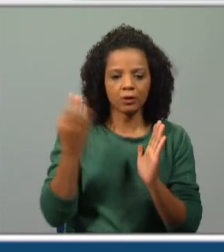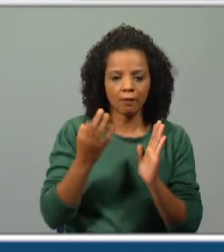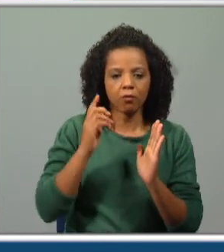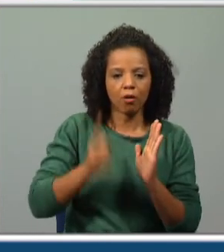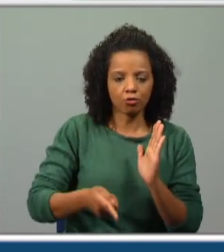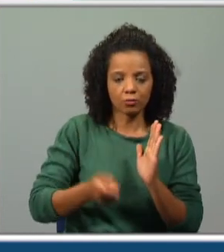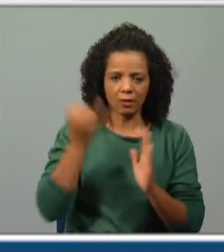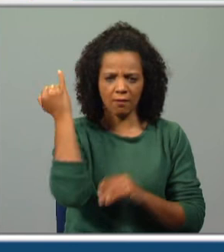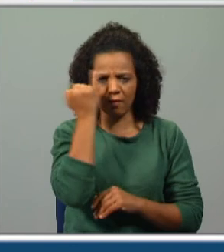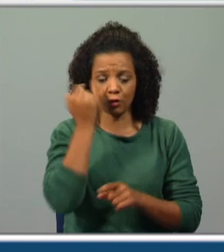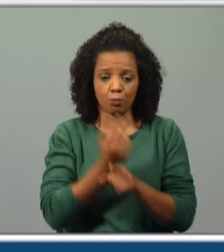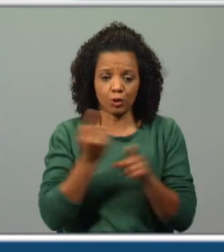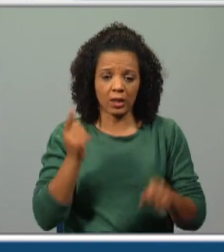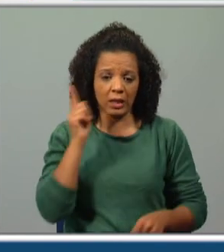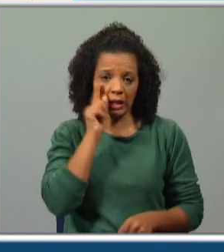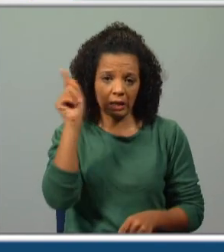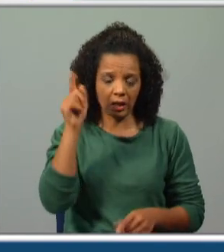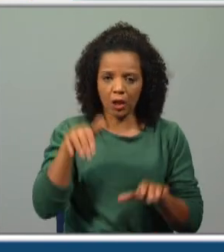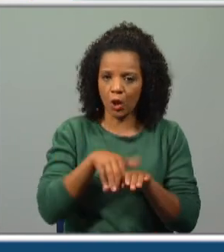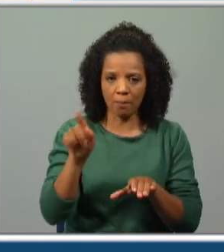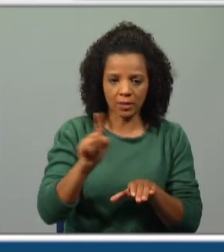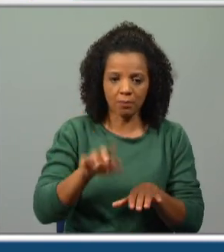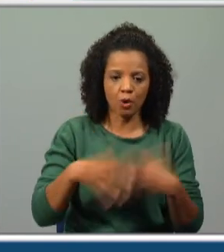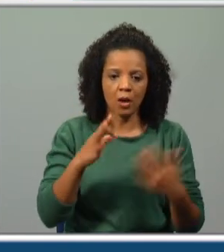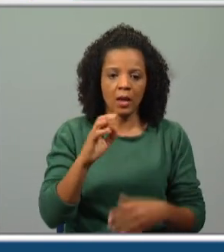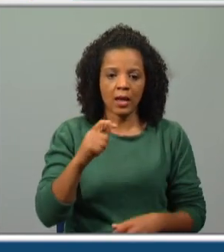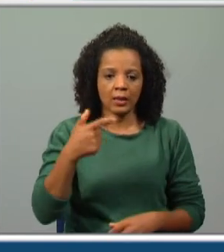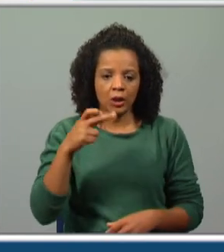energético é falso porque ele é não participante o etro de argético e por 精力充沛是假的，因為它不是參與者 argetic etro 和